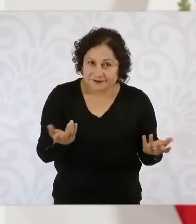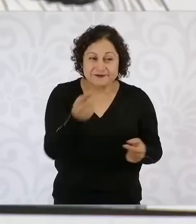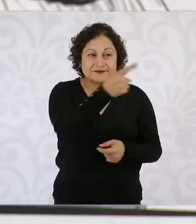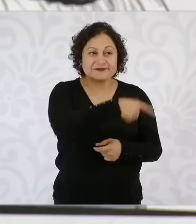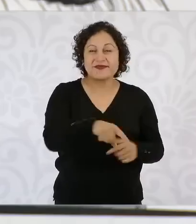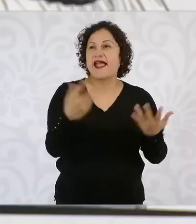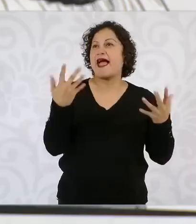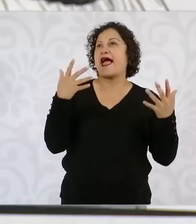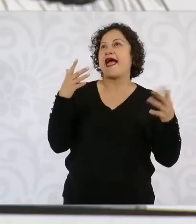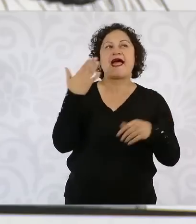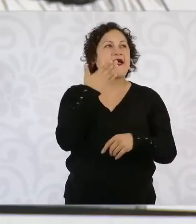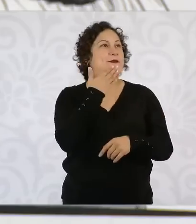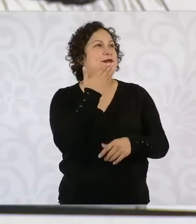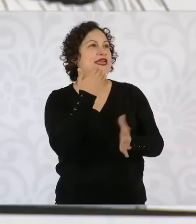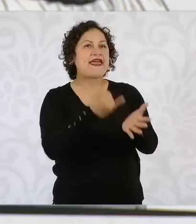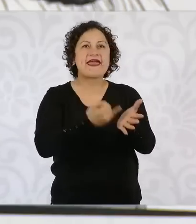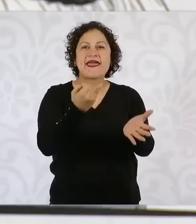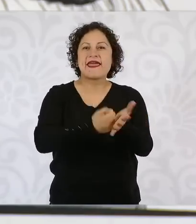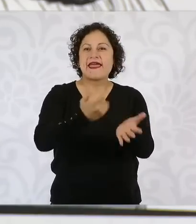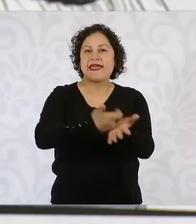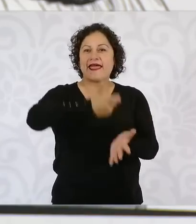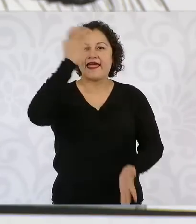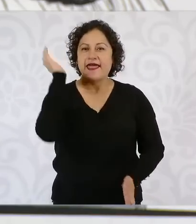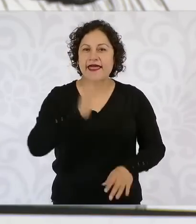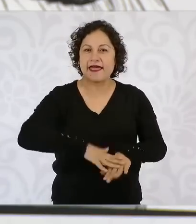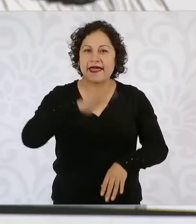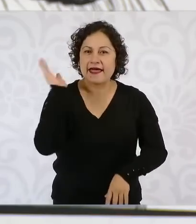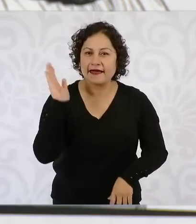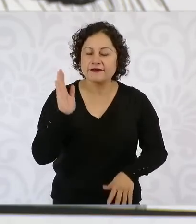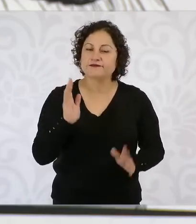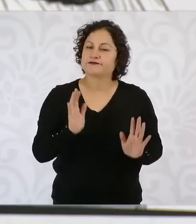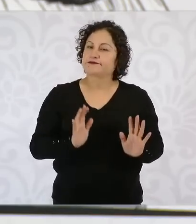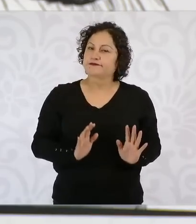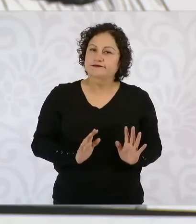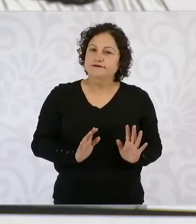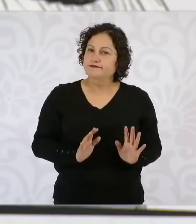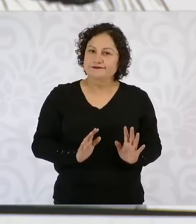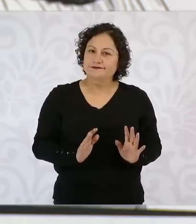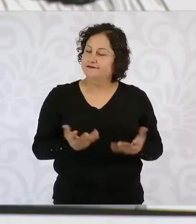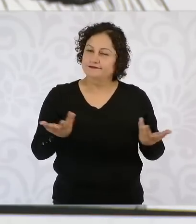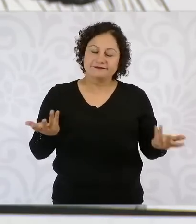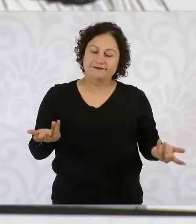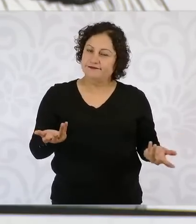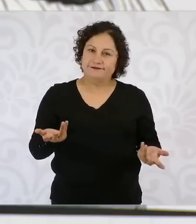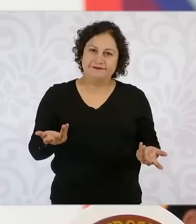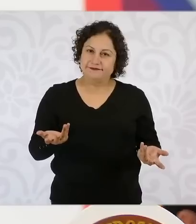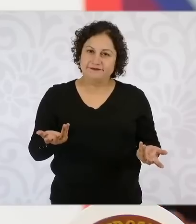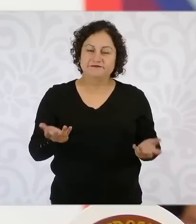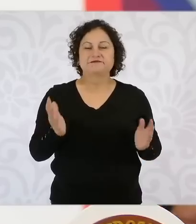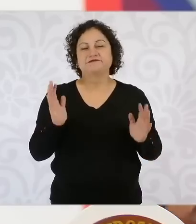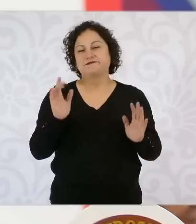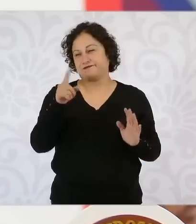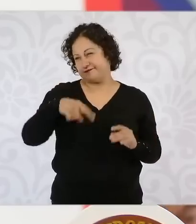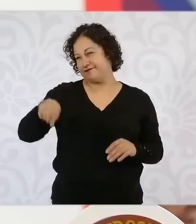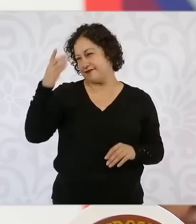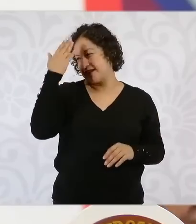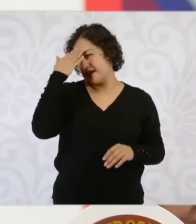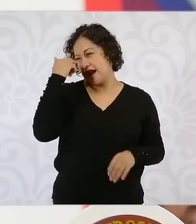festejar que hay aranceles en México e Pero bueno esos ya sabemos Quiénes son hubo uno que sacó un